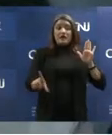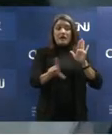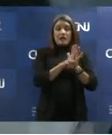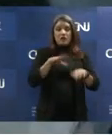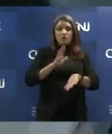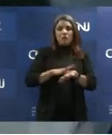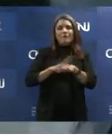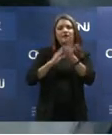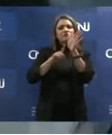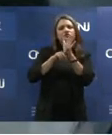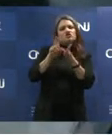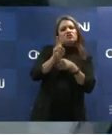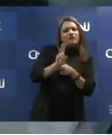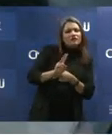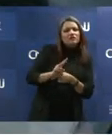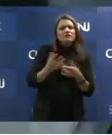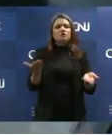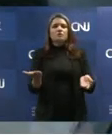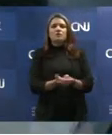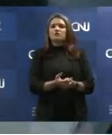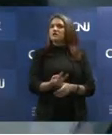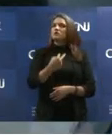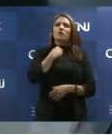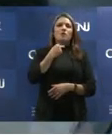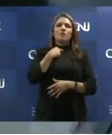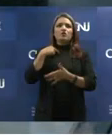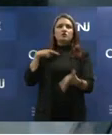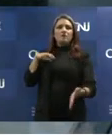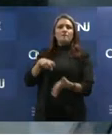é quanto à imputação dos fatos e a delimitação do teor da acusação,